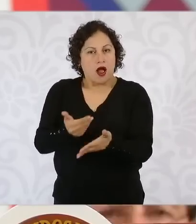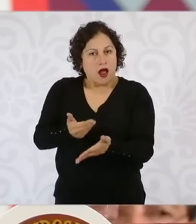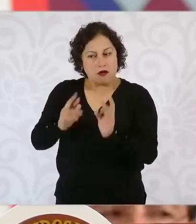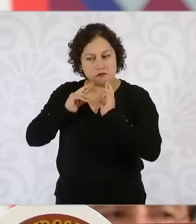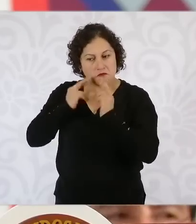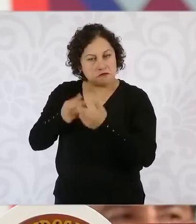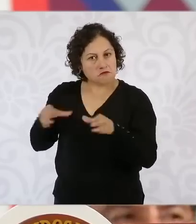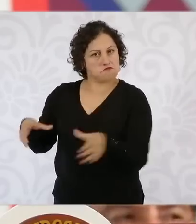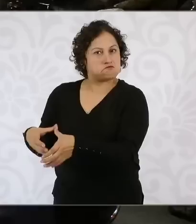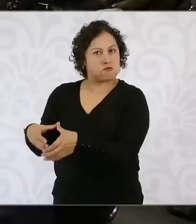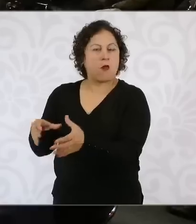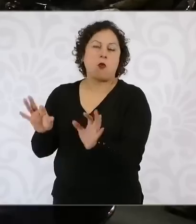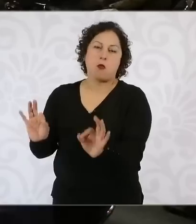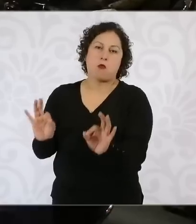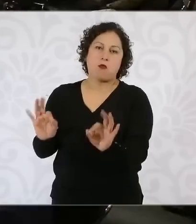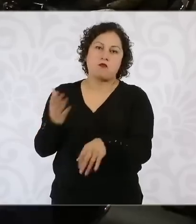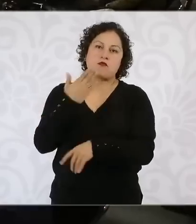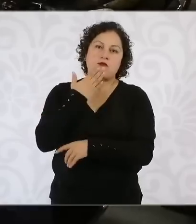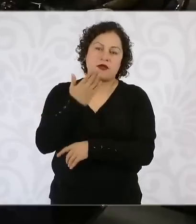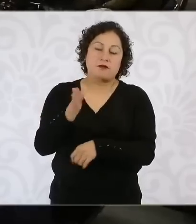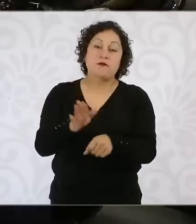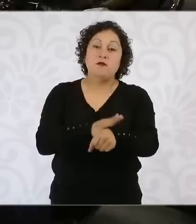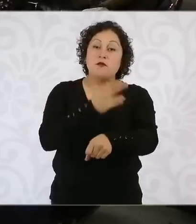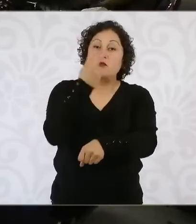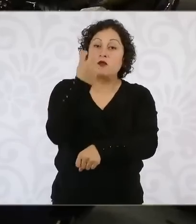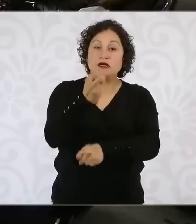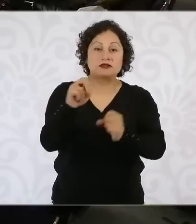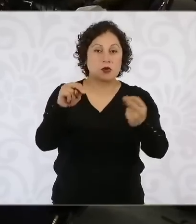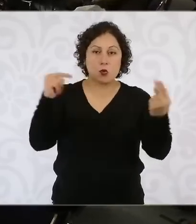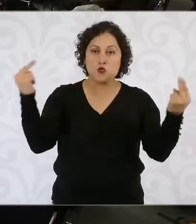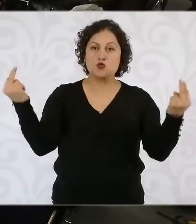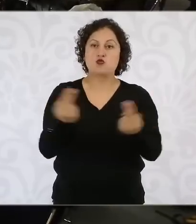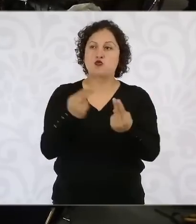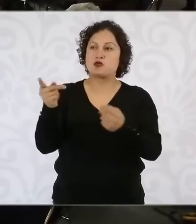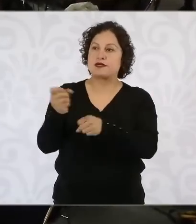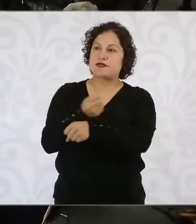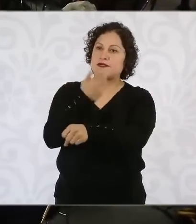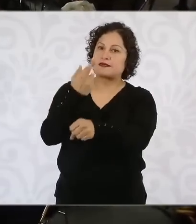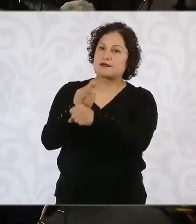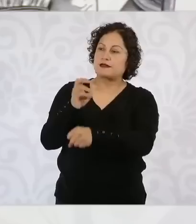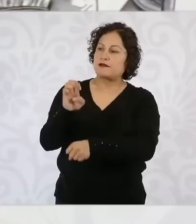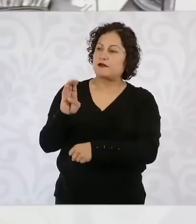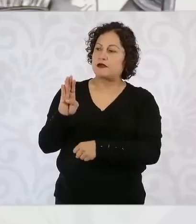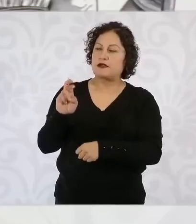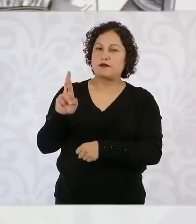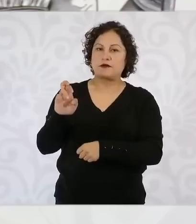inmediato el secretario Marcelo ebral comience a dialogar con el secretario de comercio de los